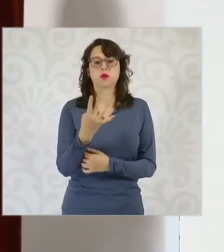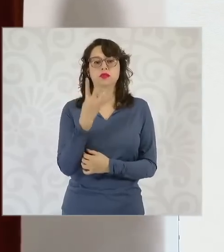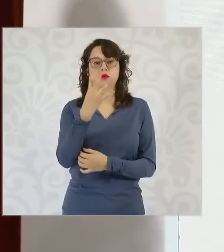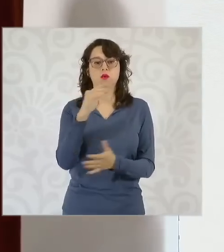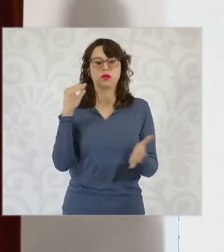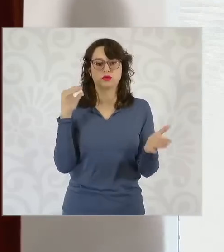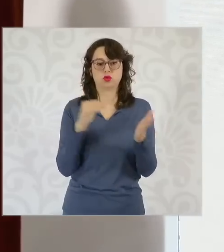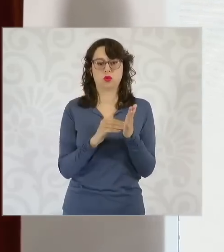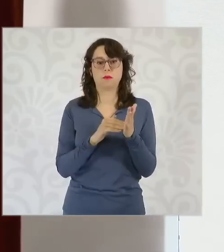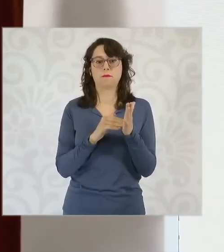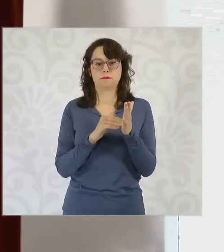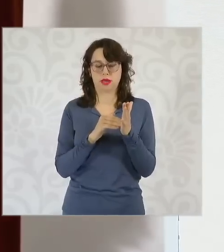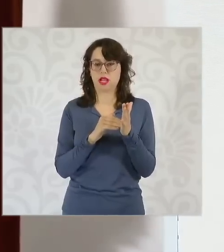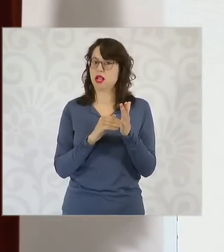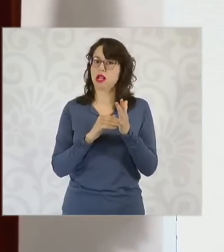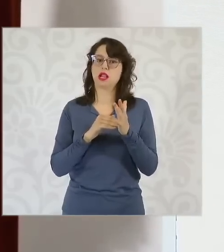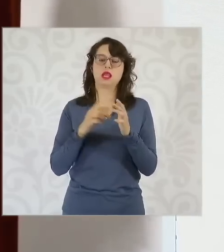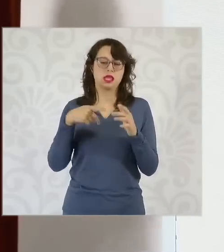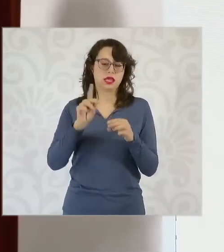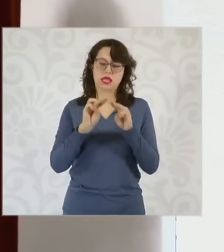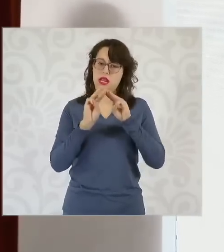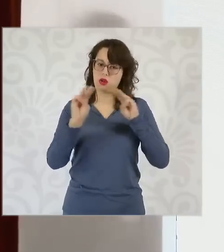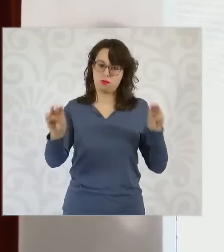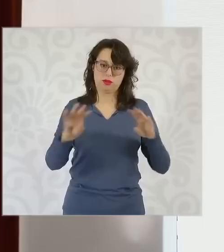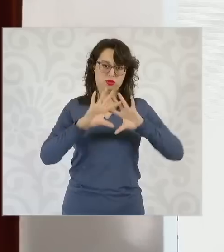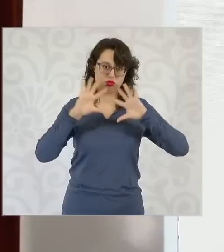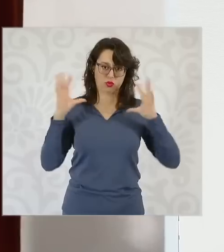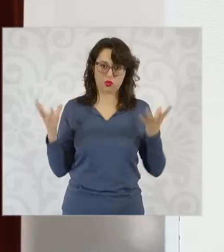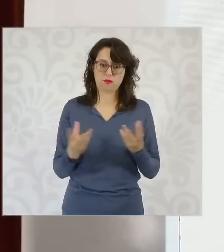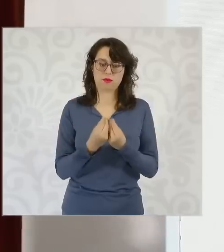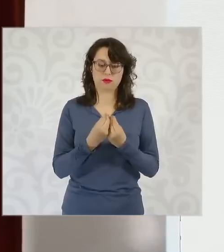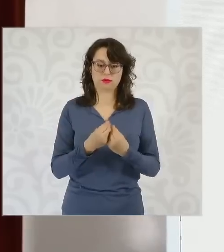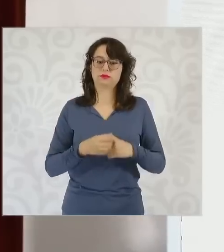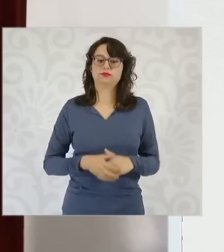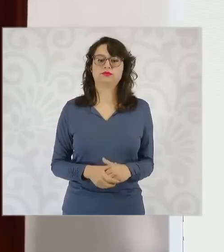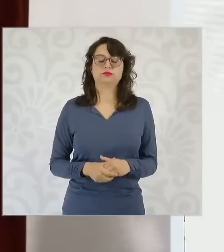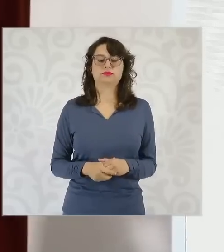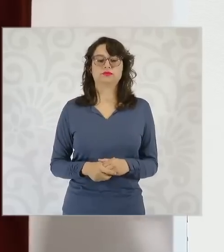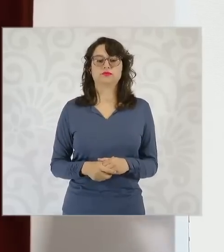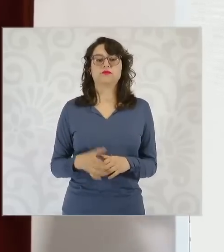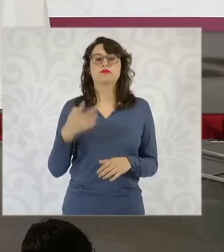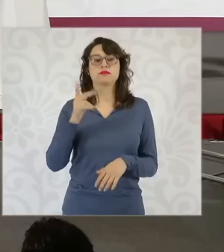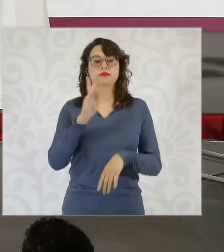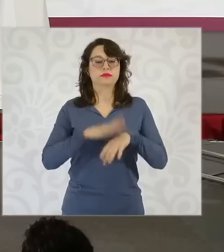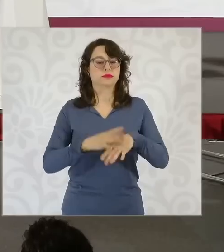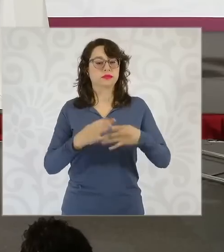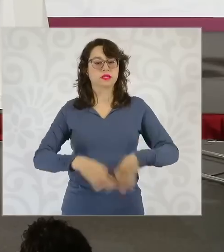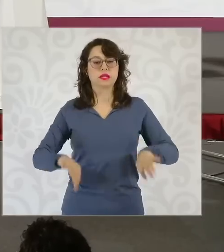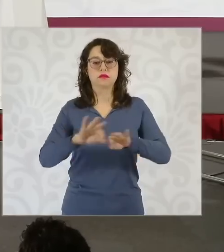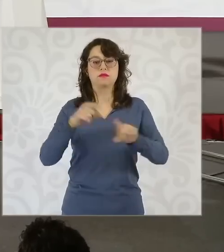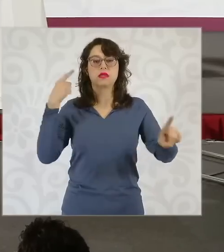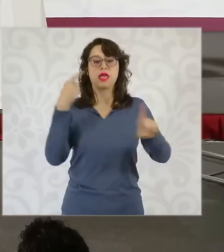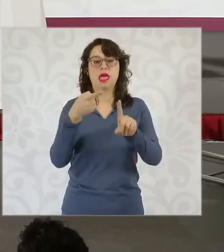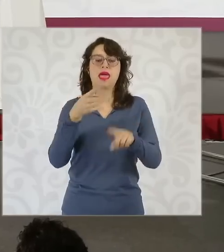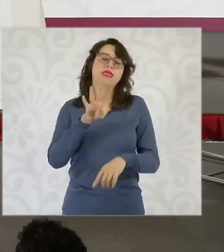la red Federal de carreter la siguiente y de estas la red troncal son 19,000 km Estas son